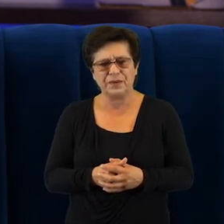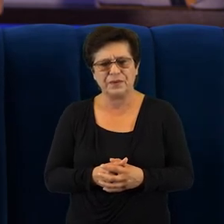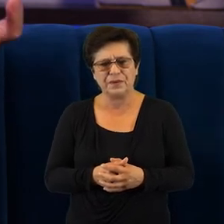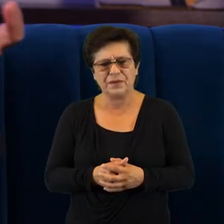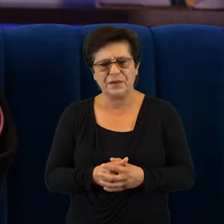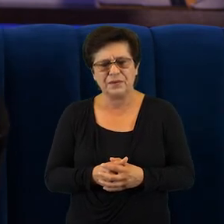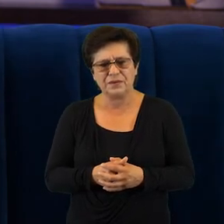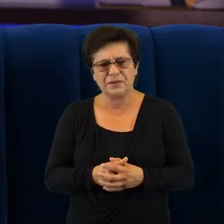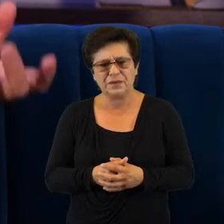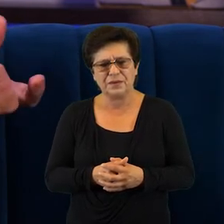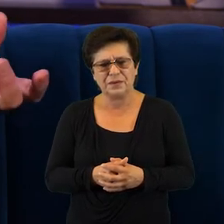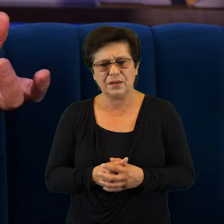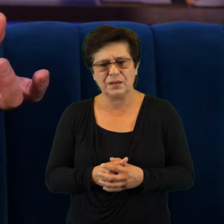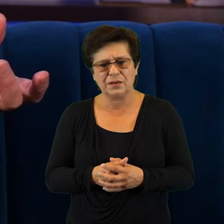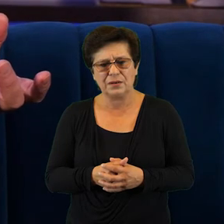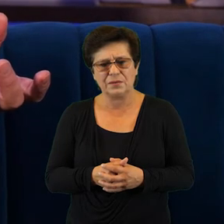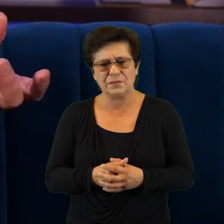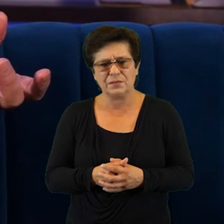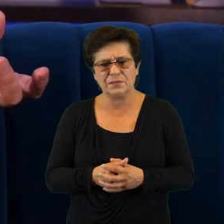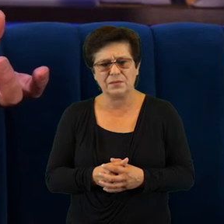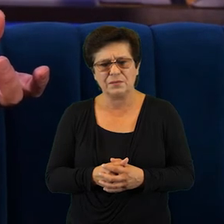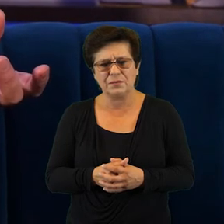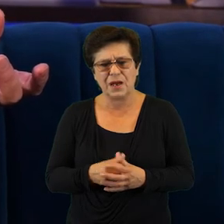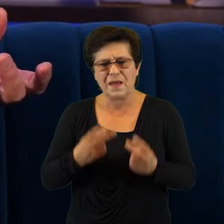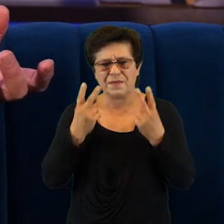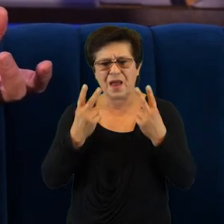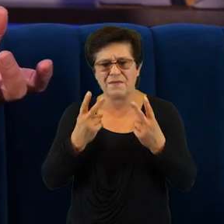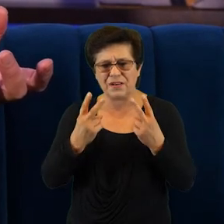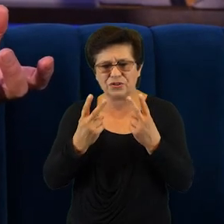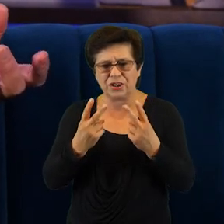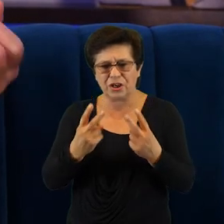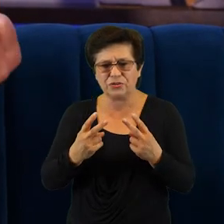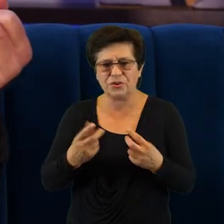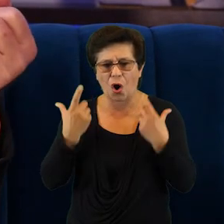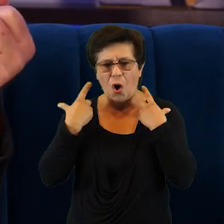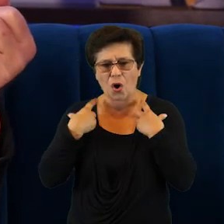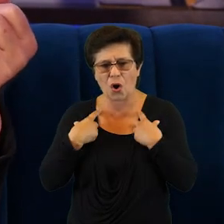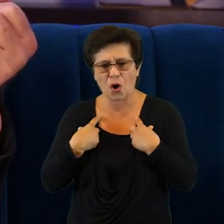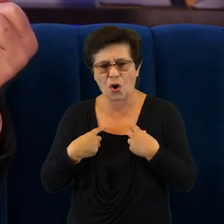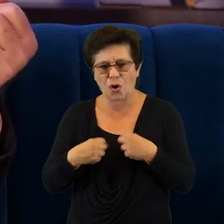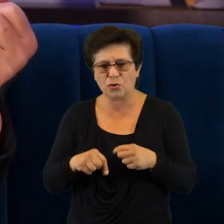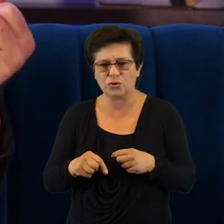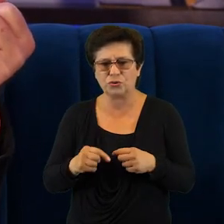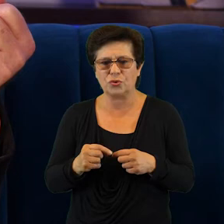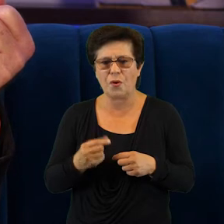Konstelacje, plejadę poetów. Piękną plejadę, jak powiedział o nich... Piękną plejadę, jak powiedział Czesław Miłosz.